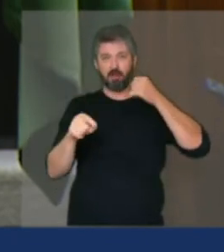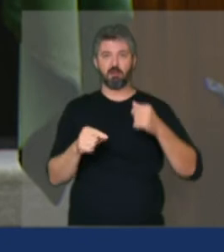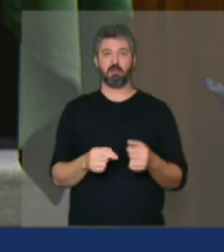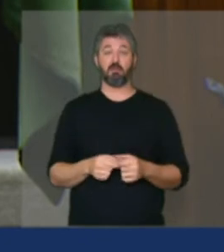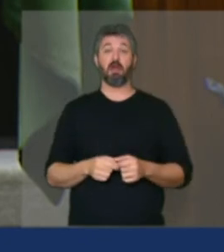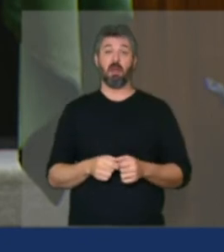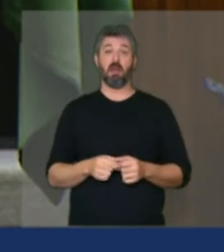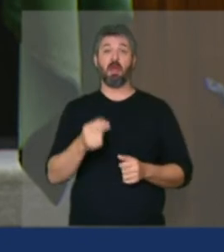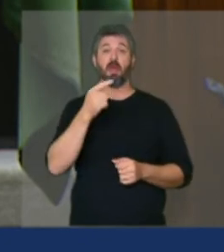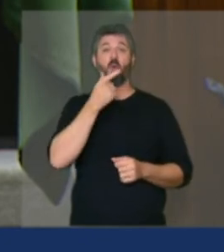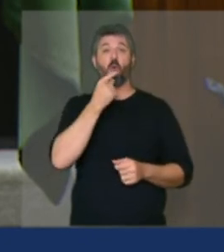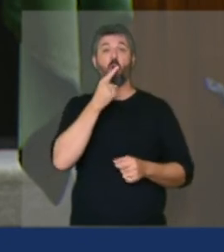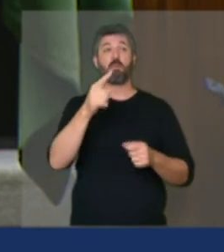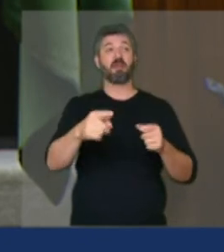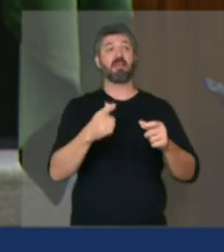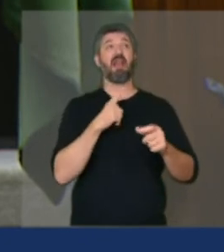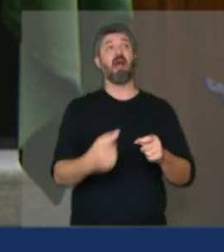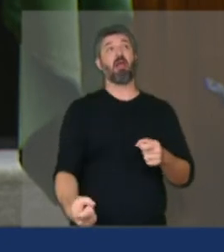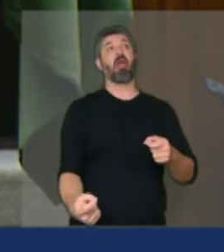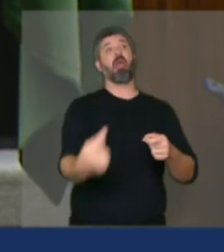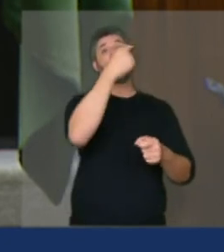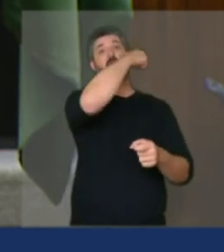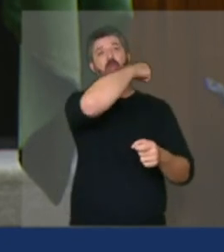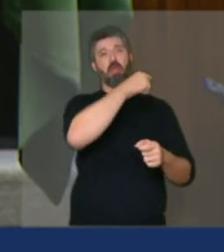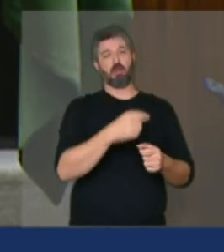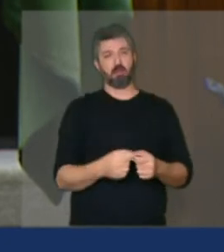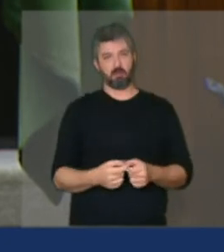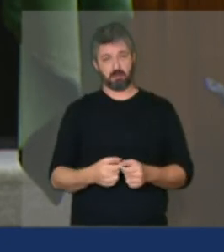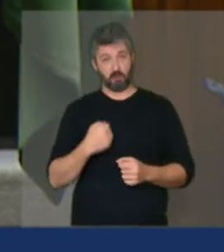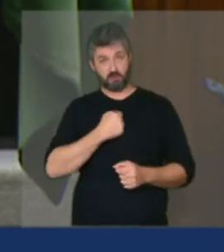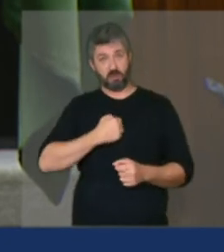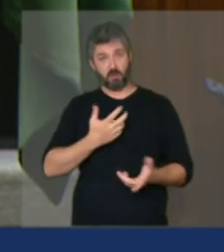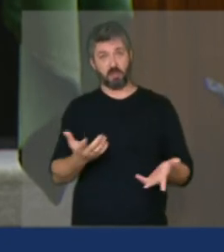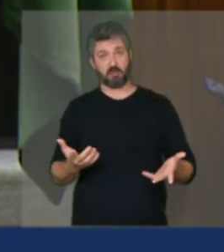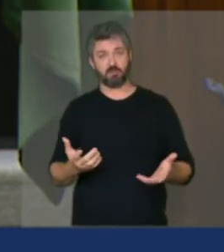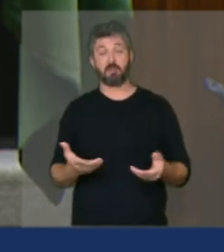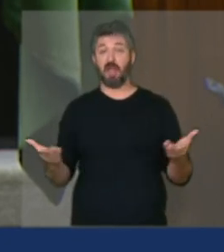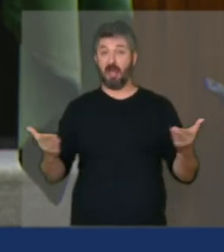RETROCESSO. E ESTE PRESIDENTE AGORA VAI TER QUE ENGOLIR A PRESENÇA DO MINISTRO DA